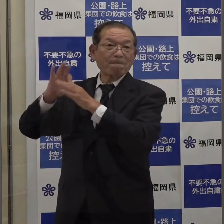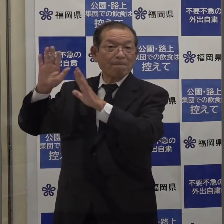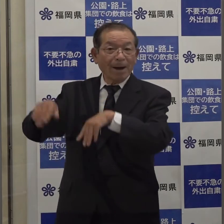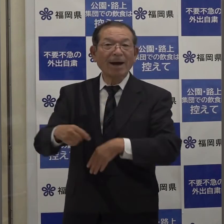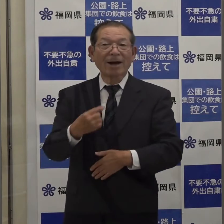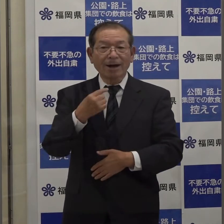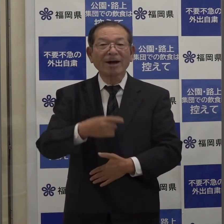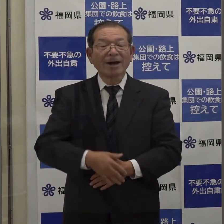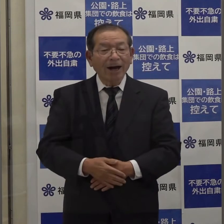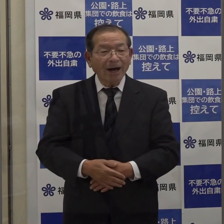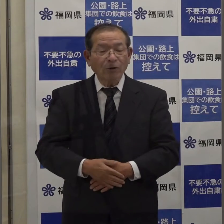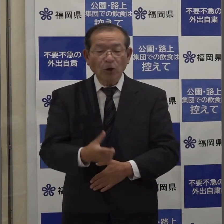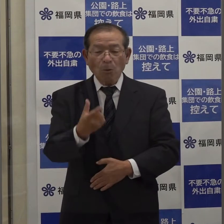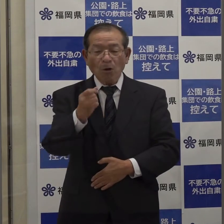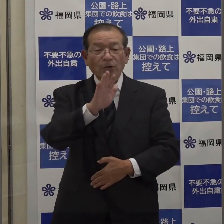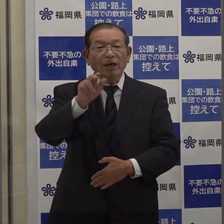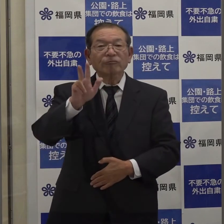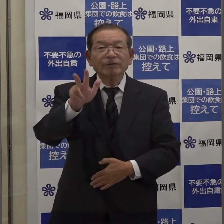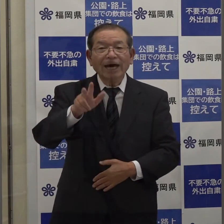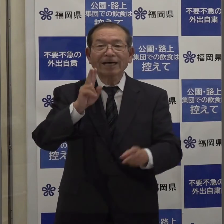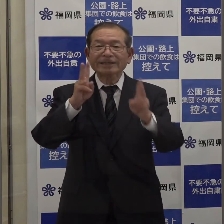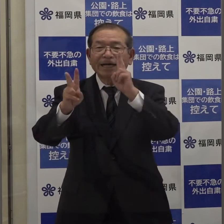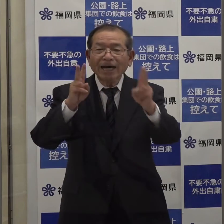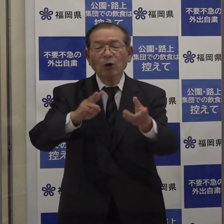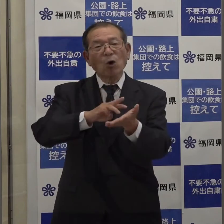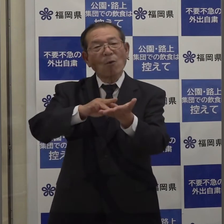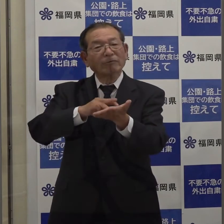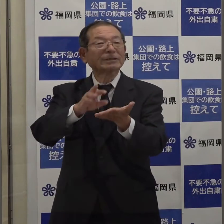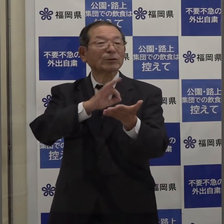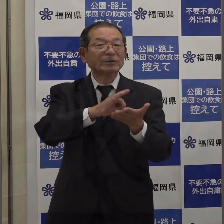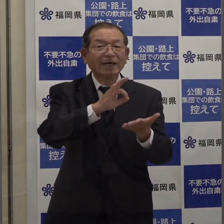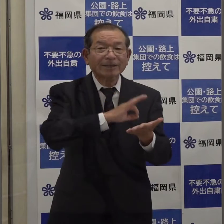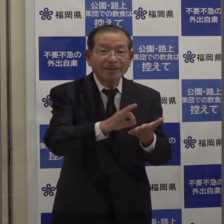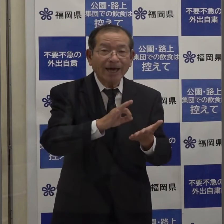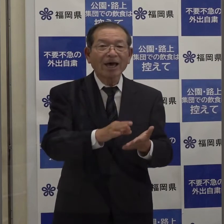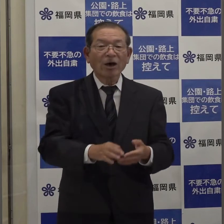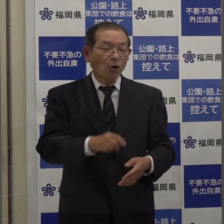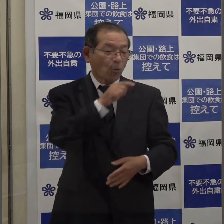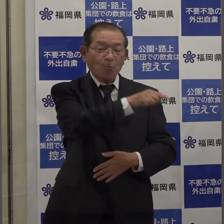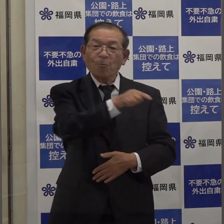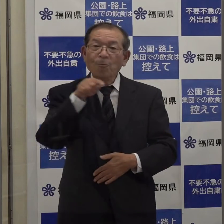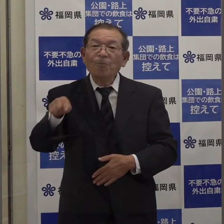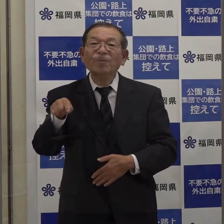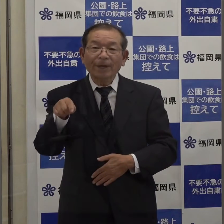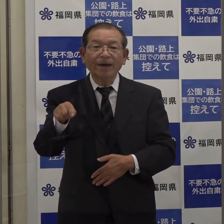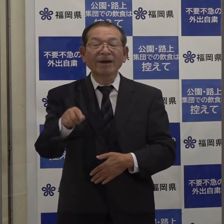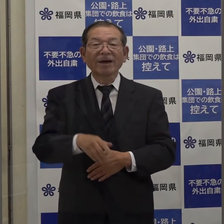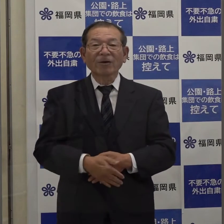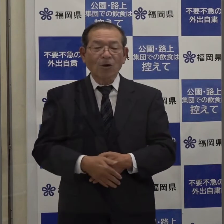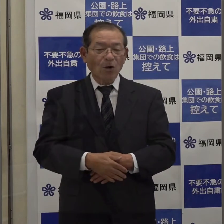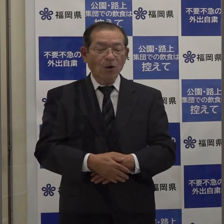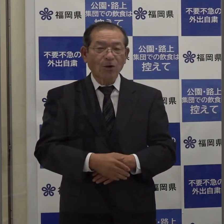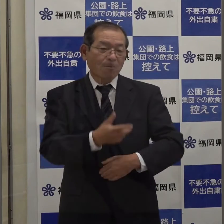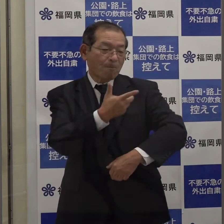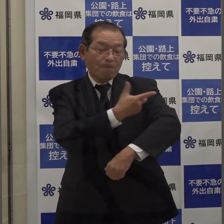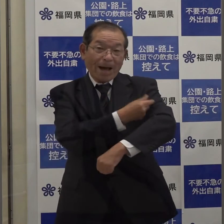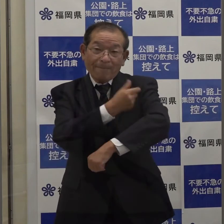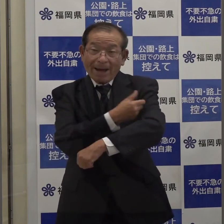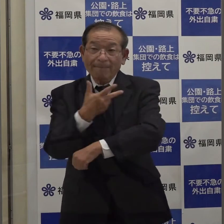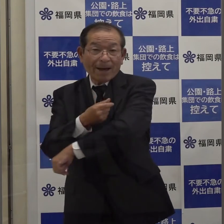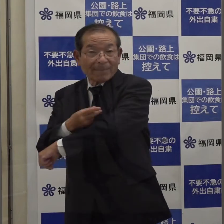このモデルナ社製を用いて両施設において２回の接種をすることになります